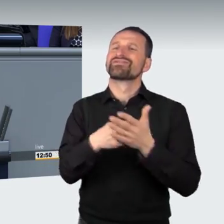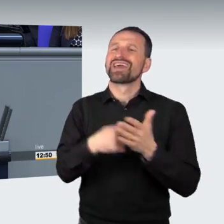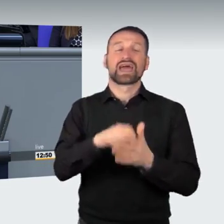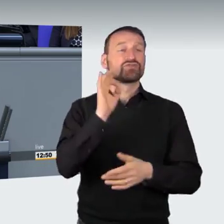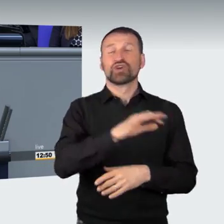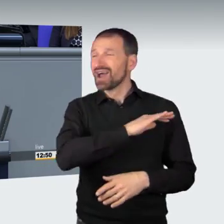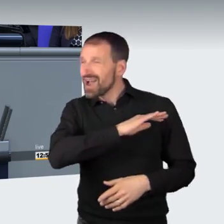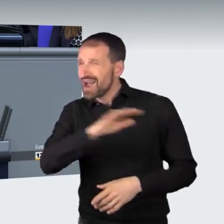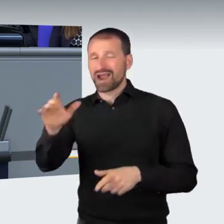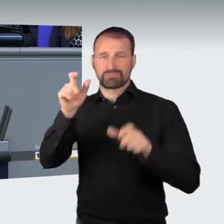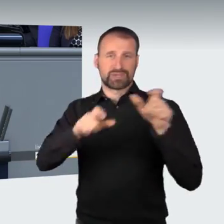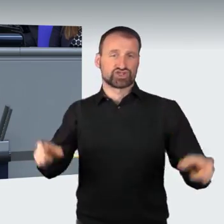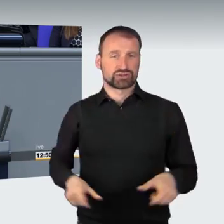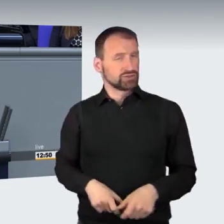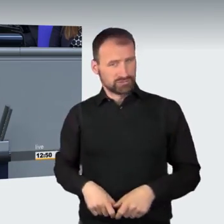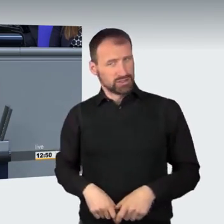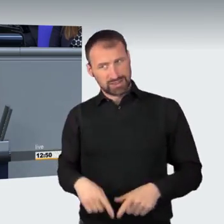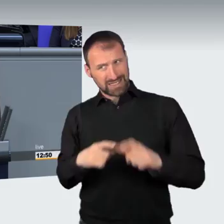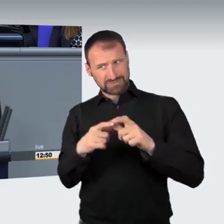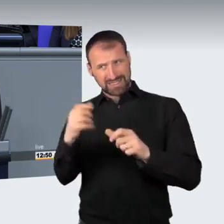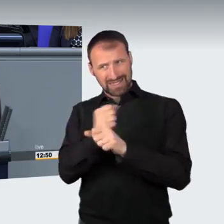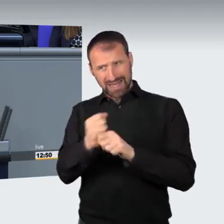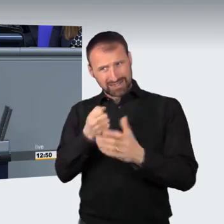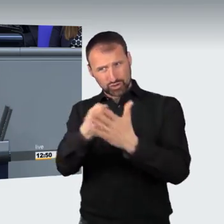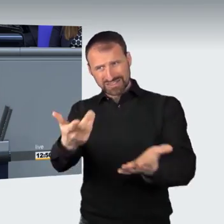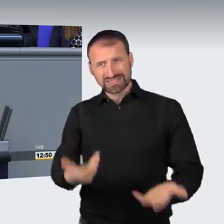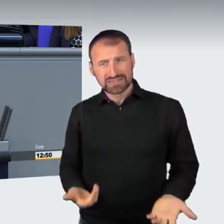die SPD durchsetzen. Wir Linken wollen die Abschaffung der Modernisierungsumlage.